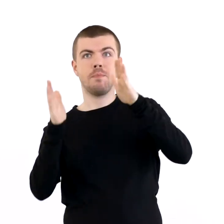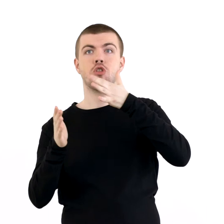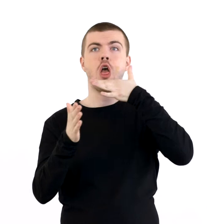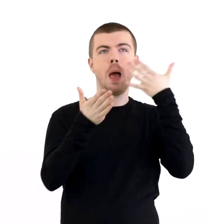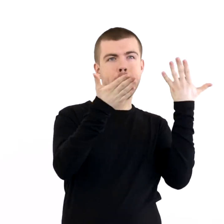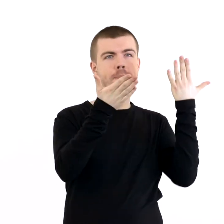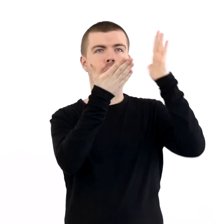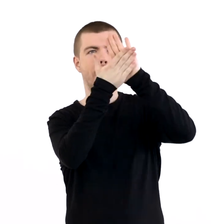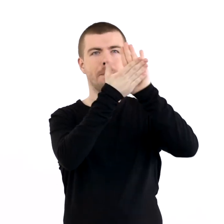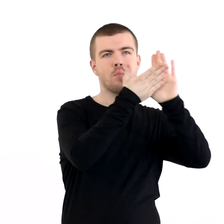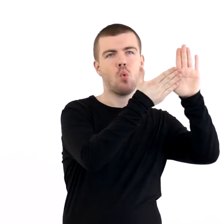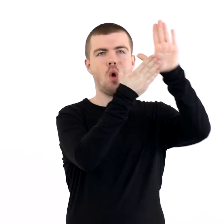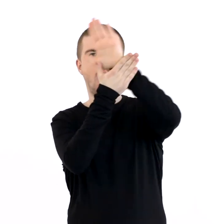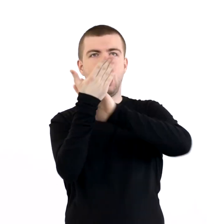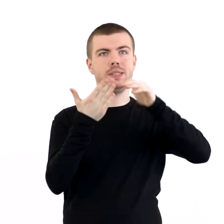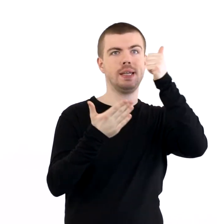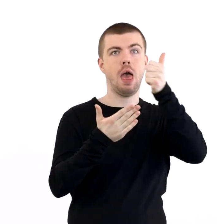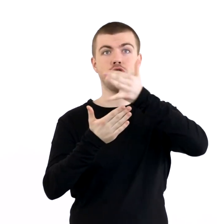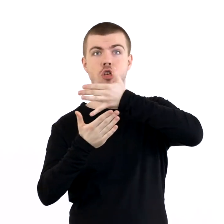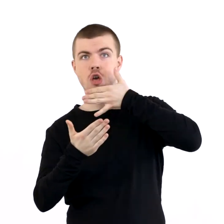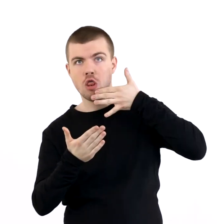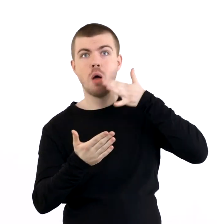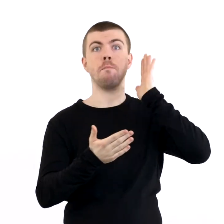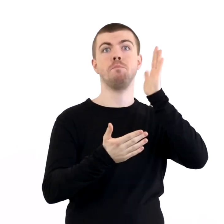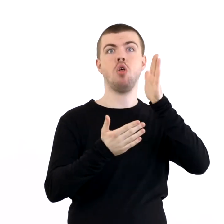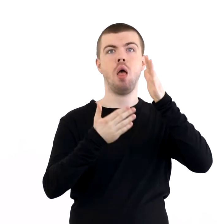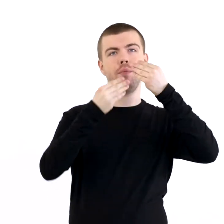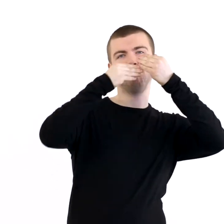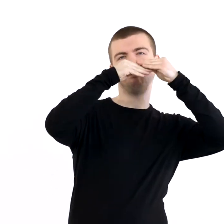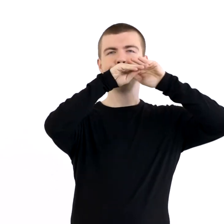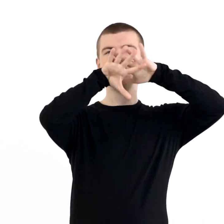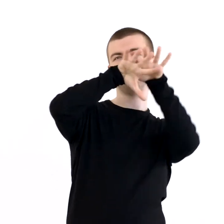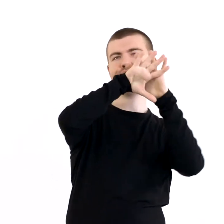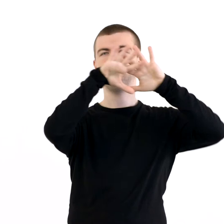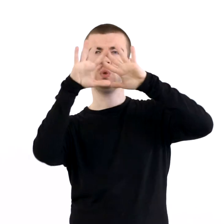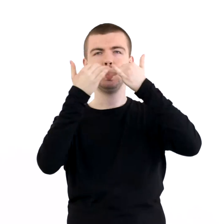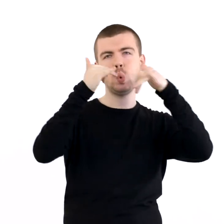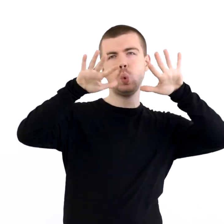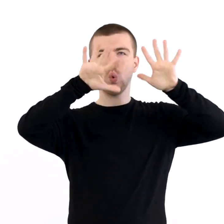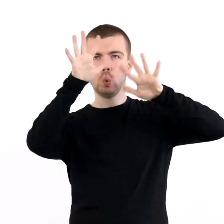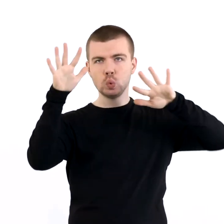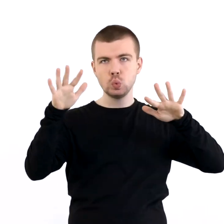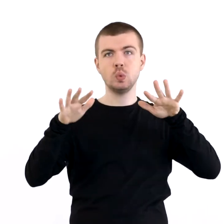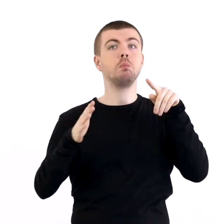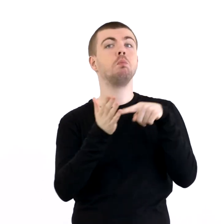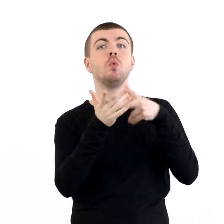Plamy barwne najpierw były płaskie o jednakowym walorze, a potem uległy znacznemu zróżnicowaniu.